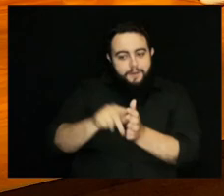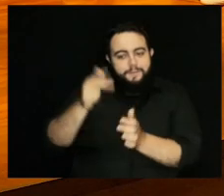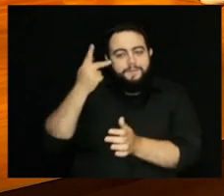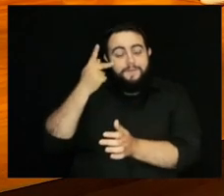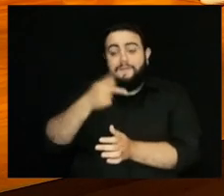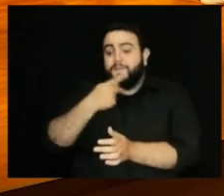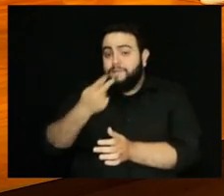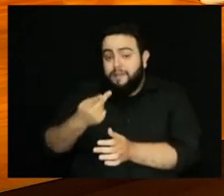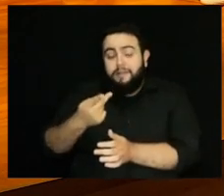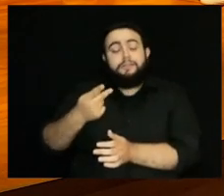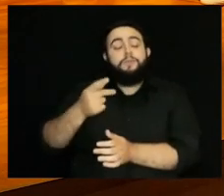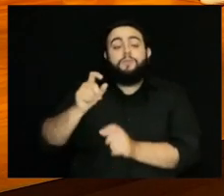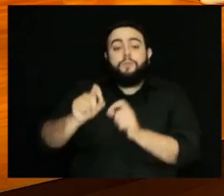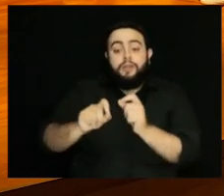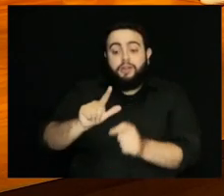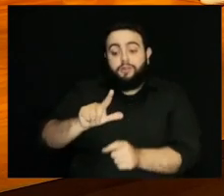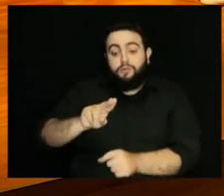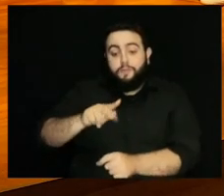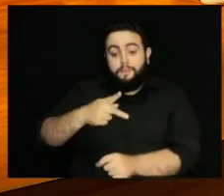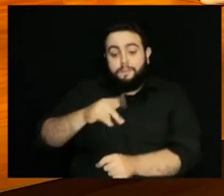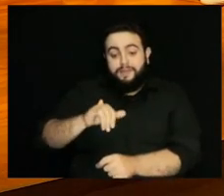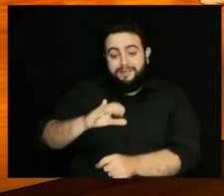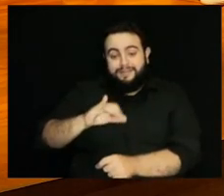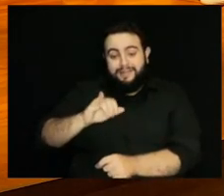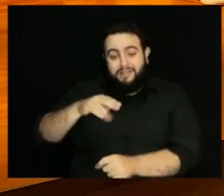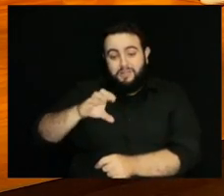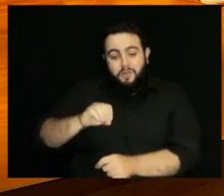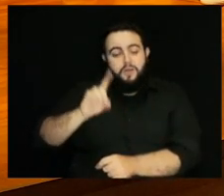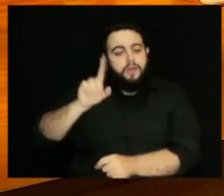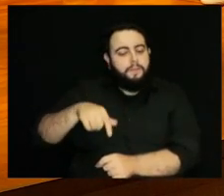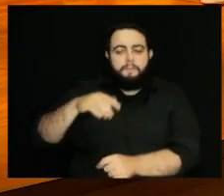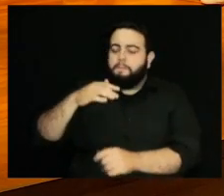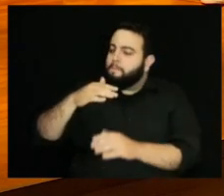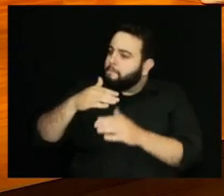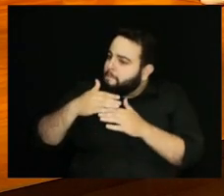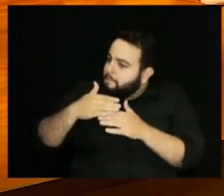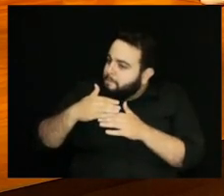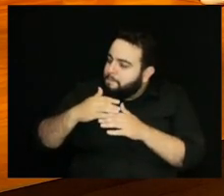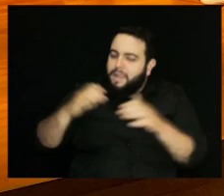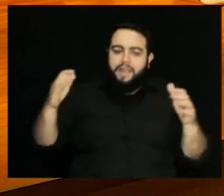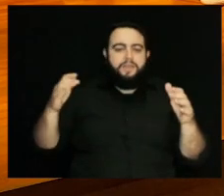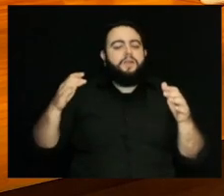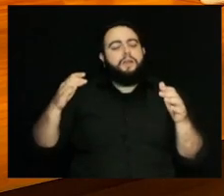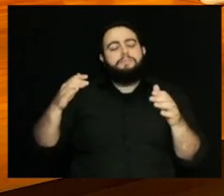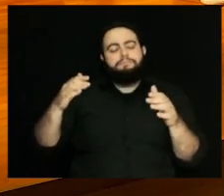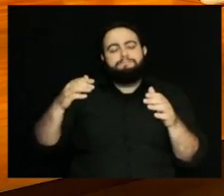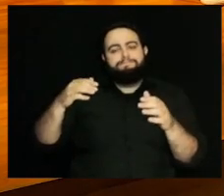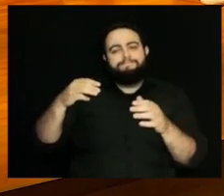vários livros, que o Lupicínio foi o maior mestre do samba canção. Isso significa que para o Zuza Homem de